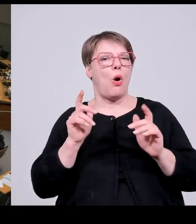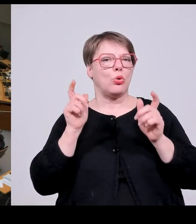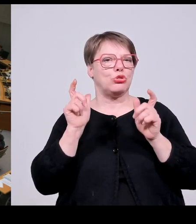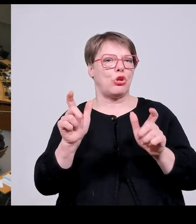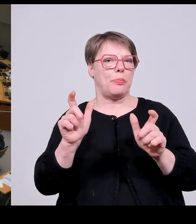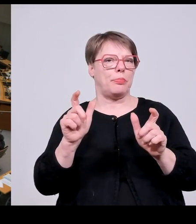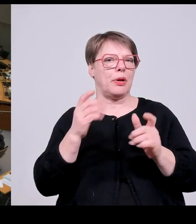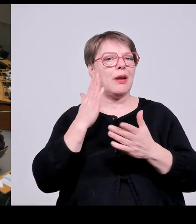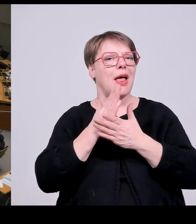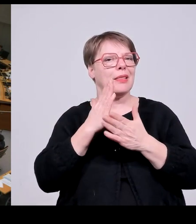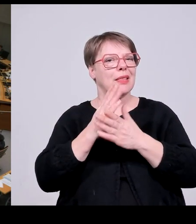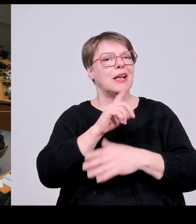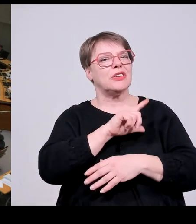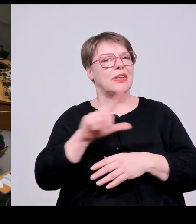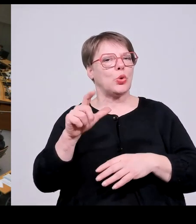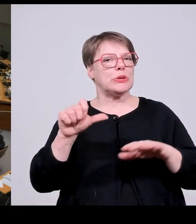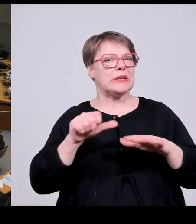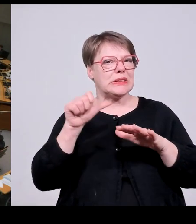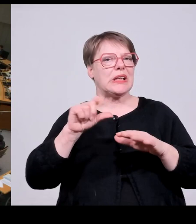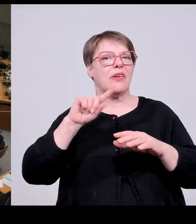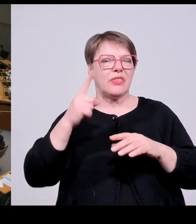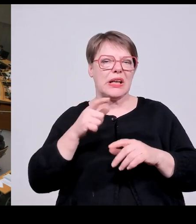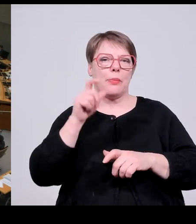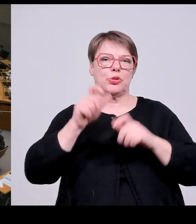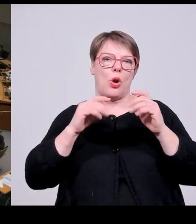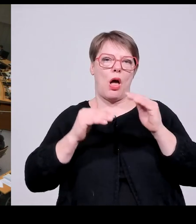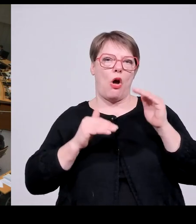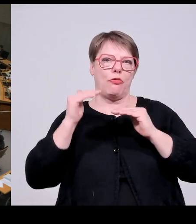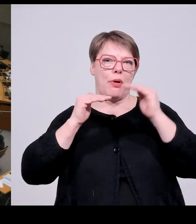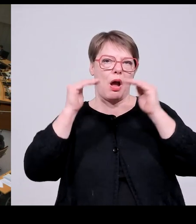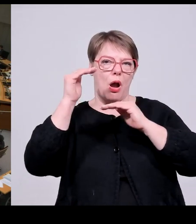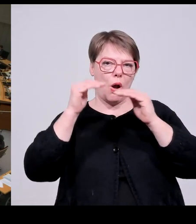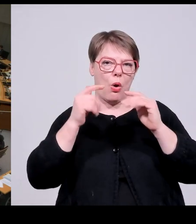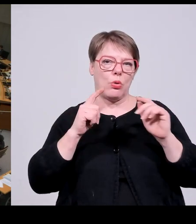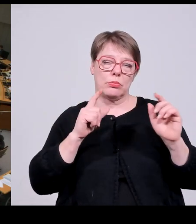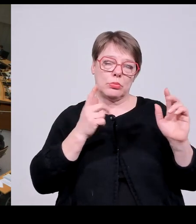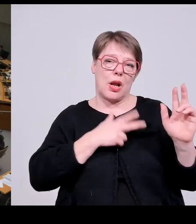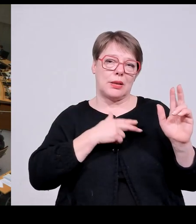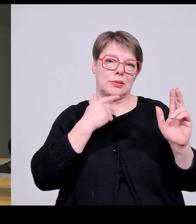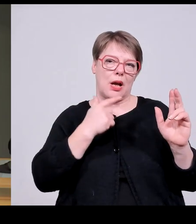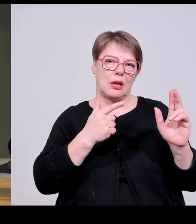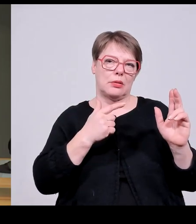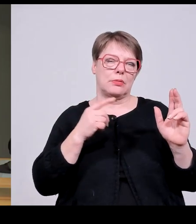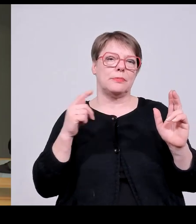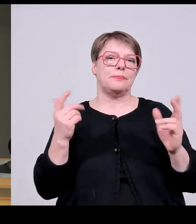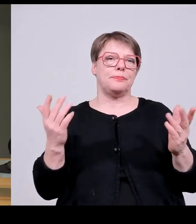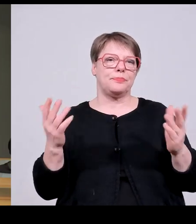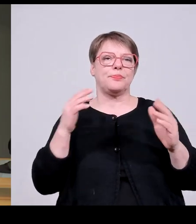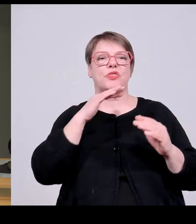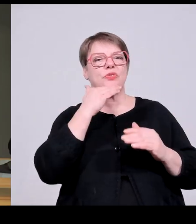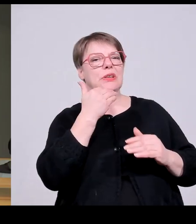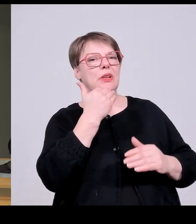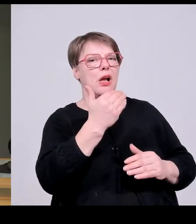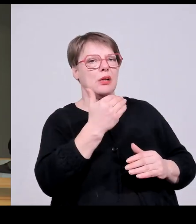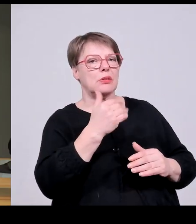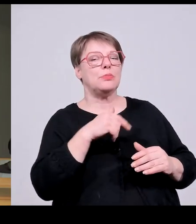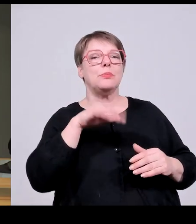Rufe auf Tagesordnungspunkt 40. Antrag der AfD Fraktion Drucksache 19 0730 Tierschutz droht der Zusammenbruch.